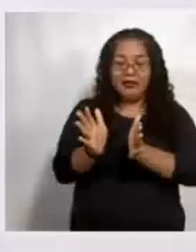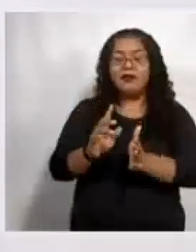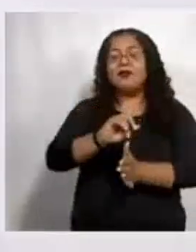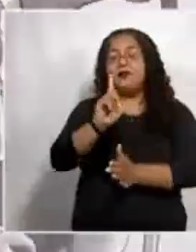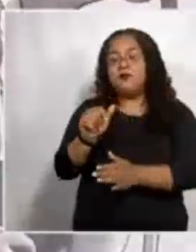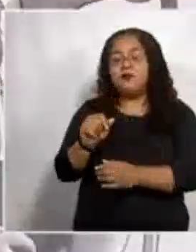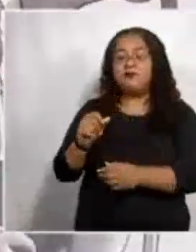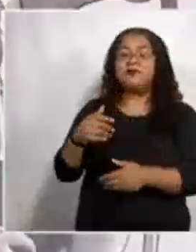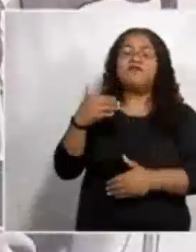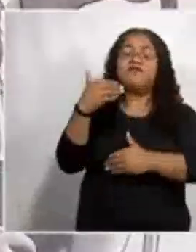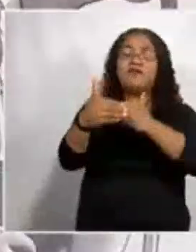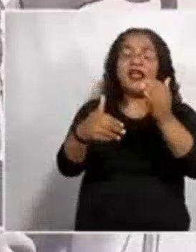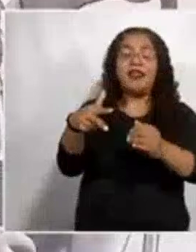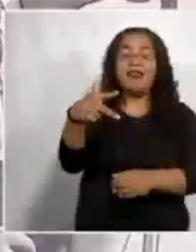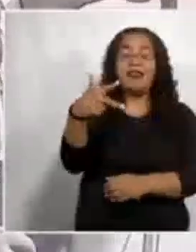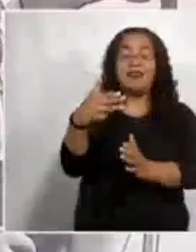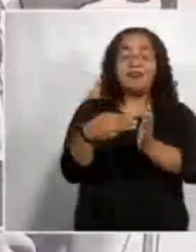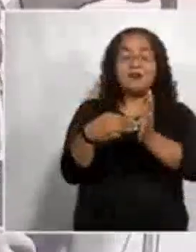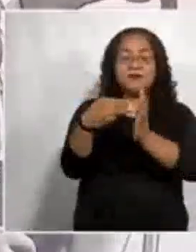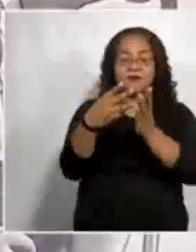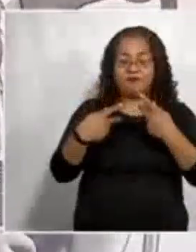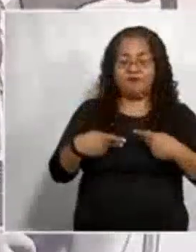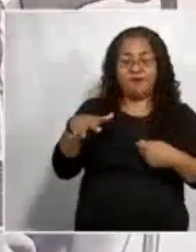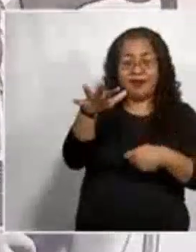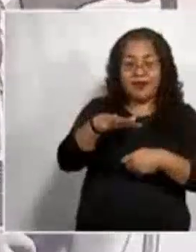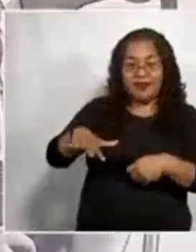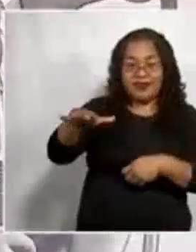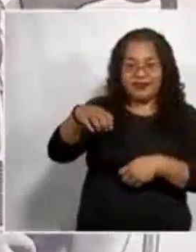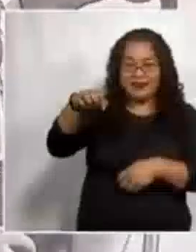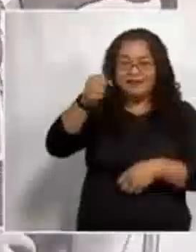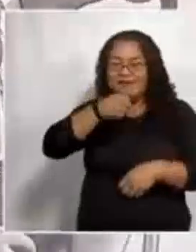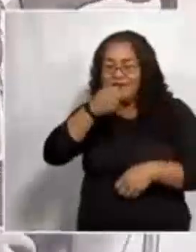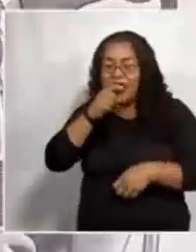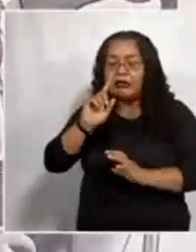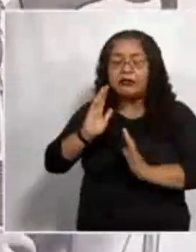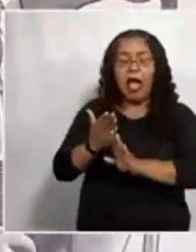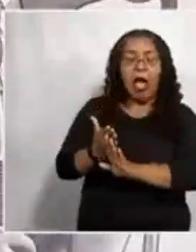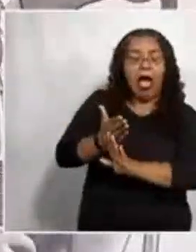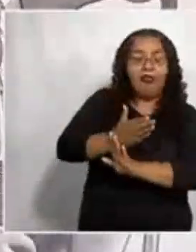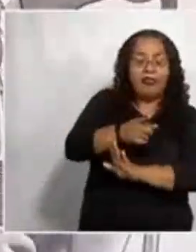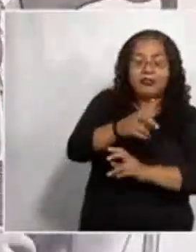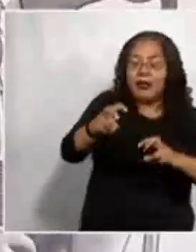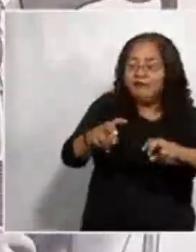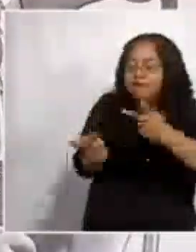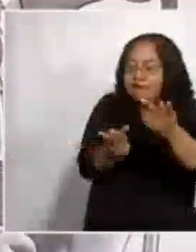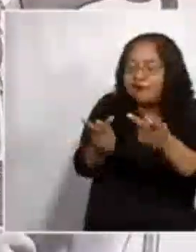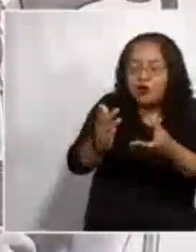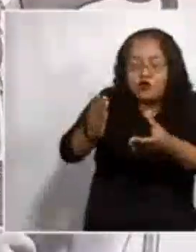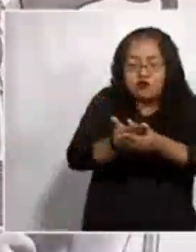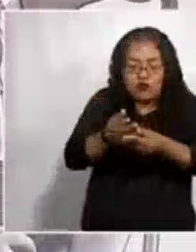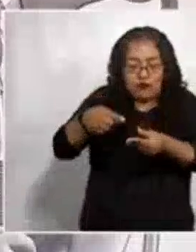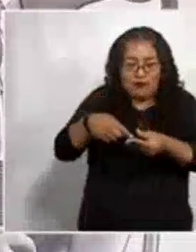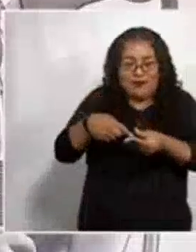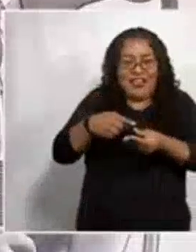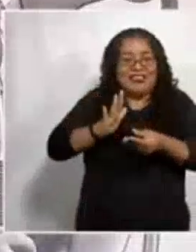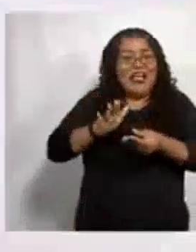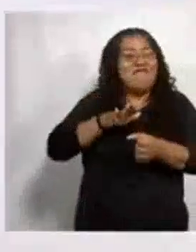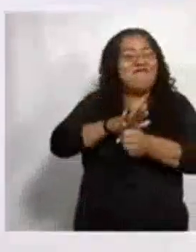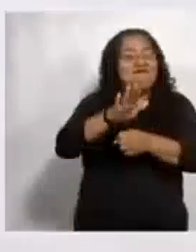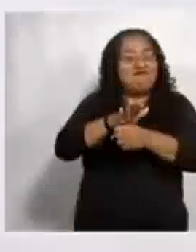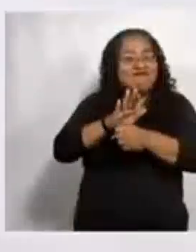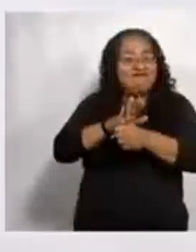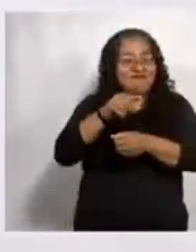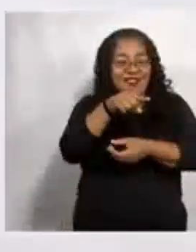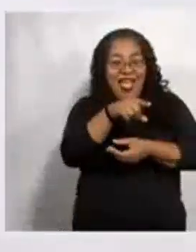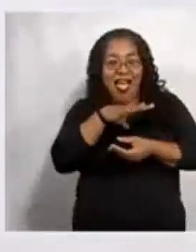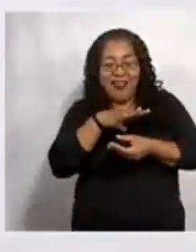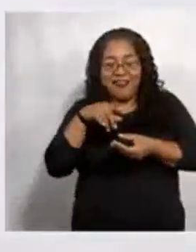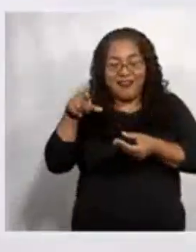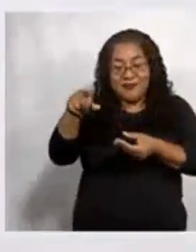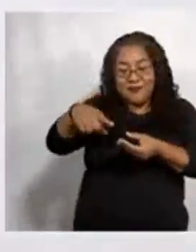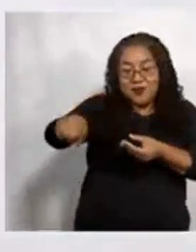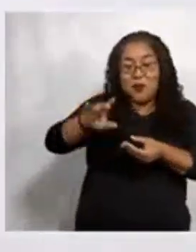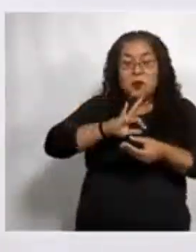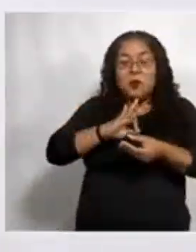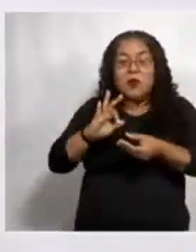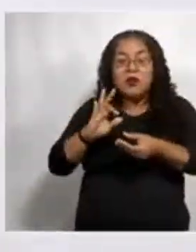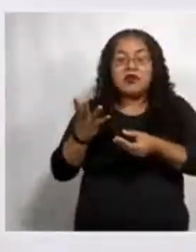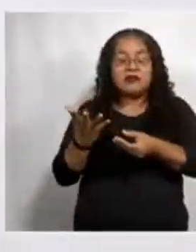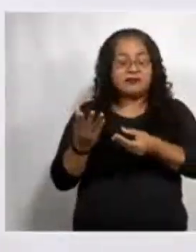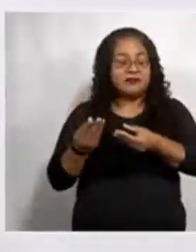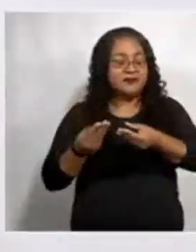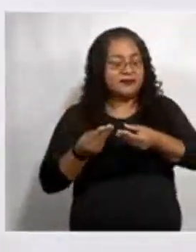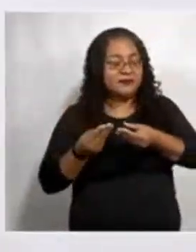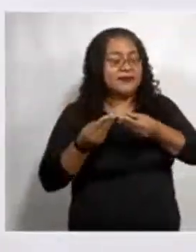país van a tener un expediente médico y con su autorización va a poderse trabajar con las tres